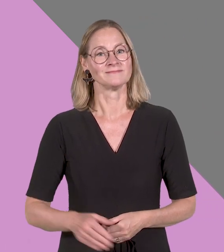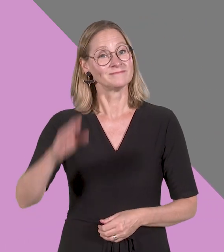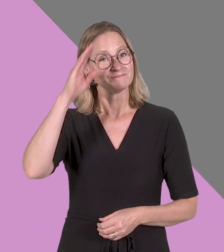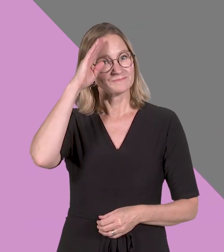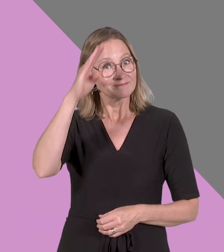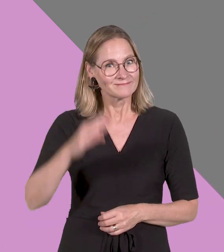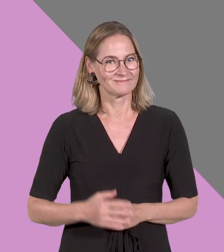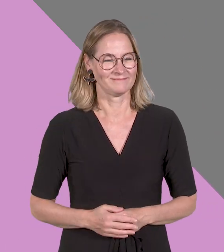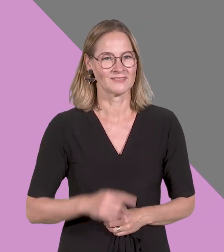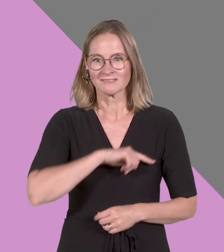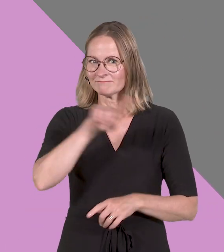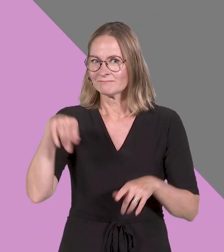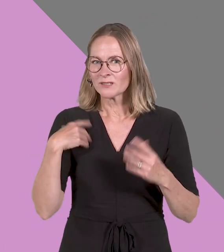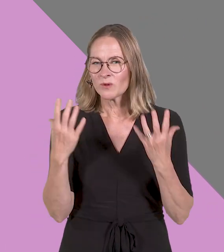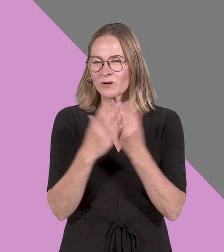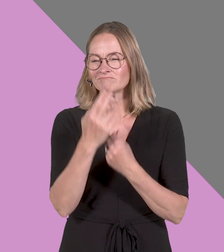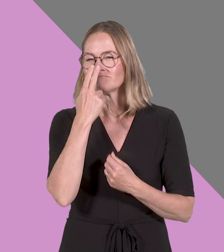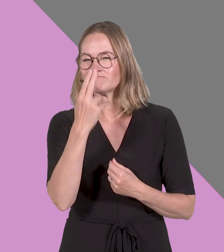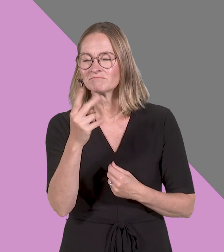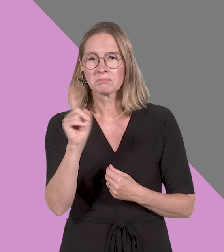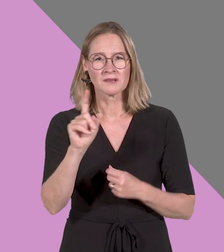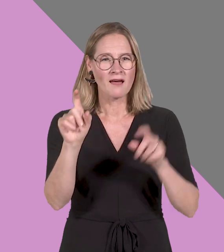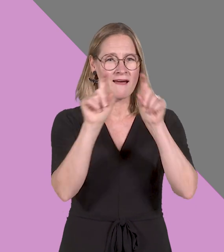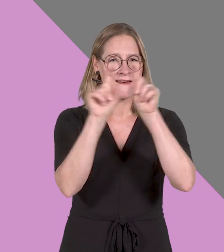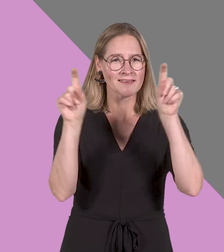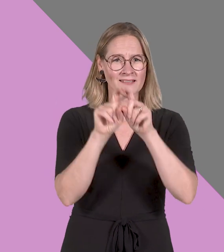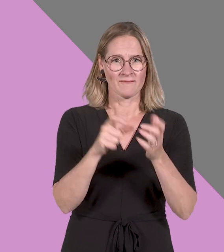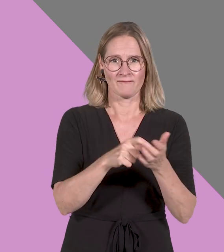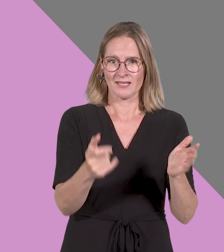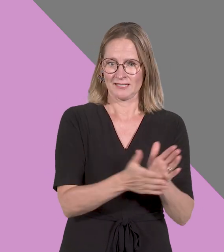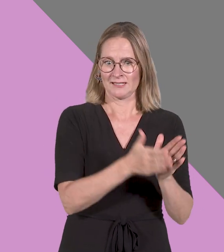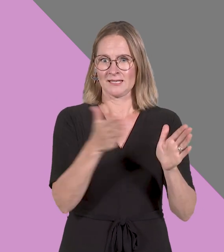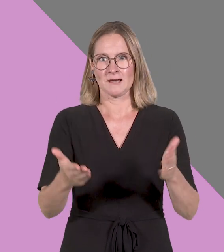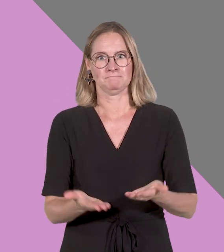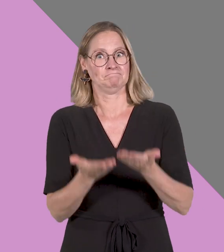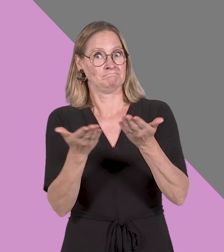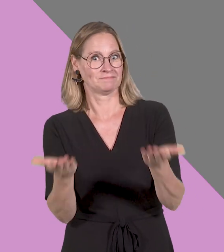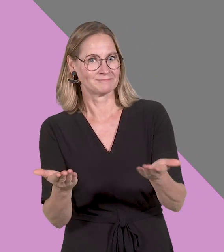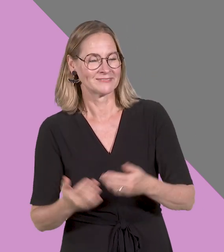Hei! Katsotaan yhdessä, mitä aiheita on viikon aikana noussut esille.